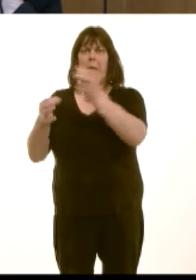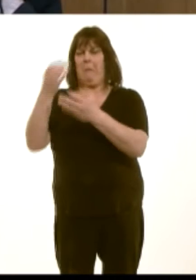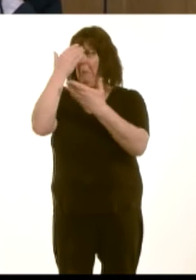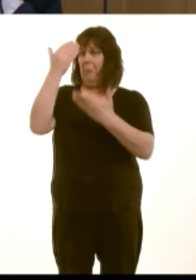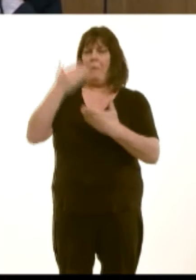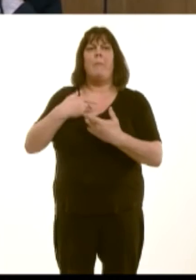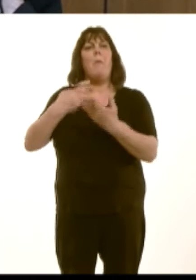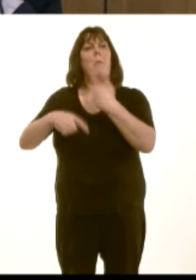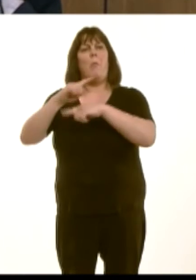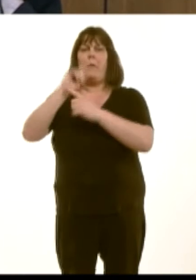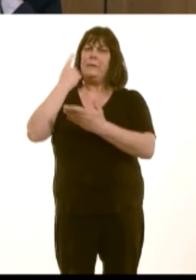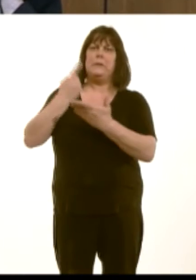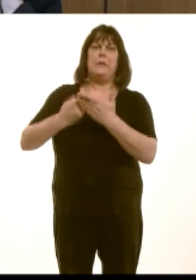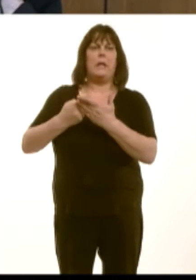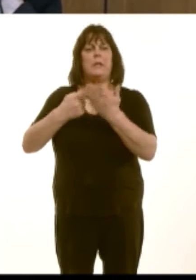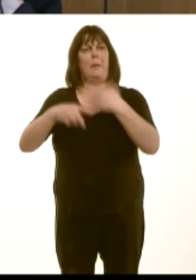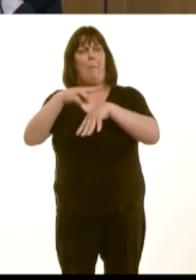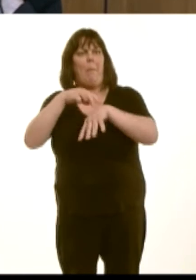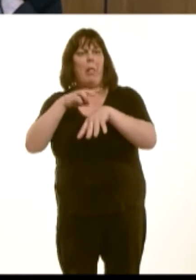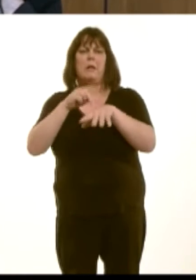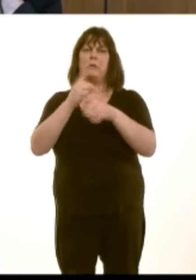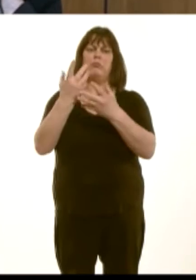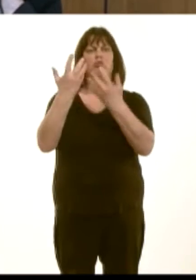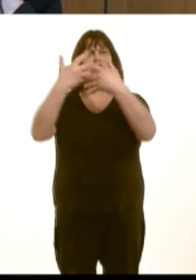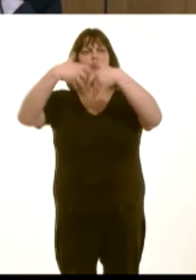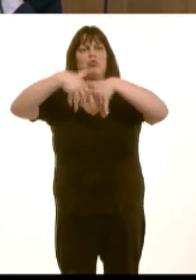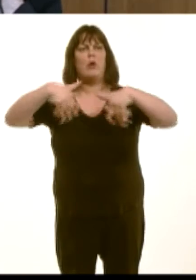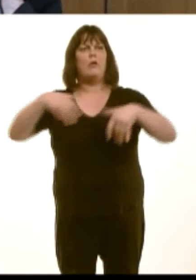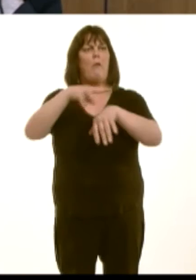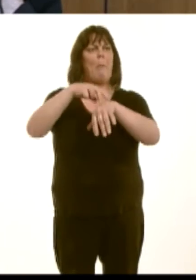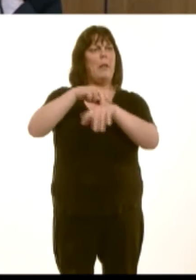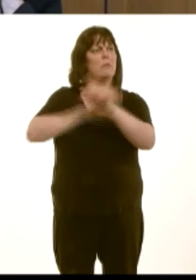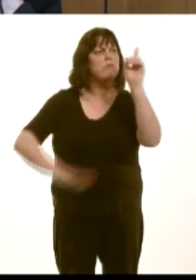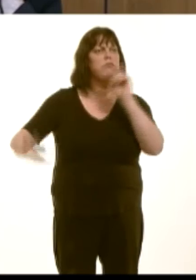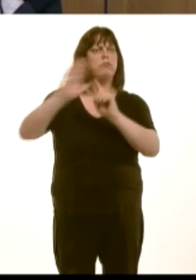yr heddlu yng Nghymru, aír pwer i sicrhau a ddylem ni gael comisiynwyr ai peidio.